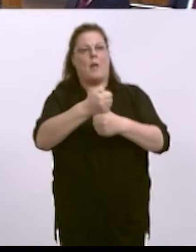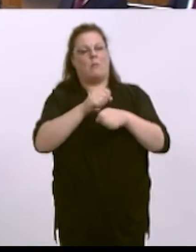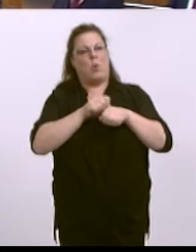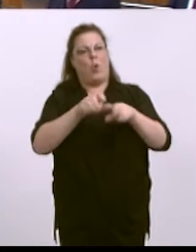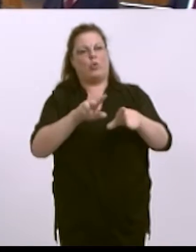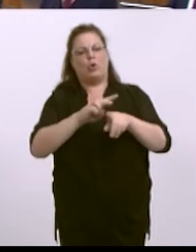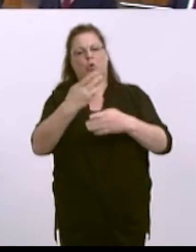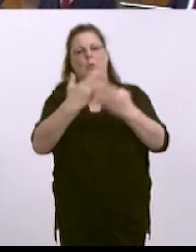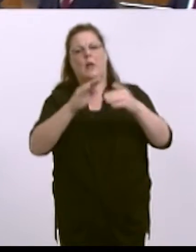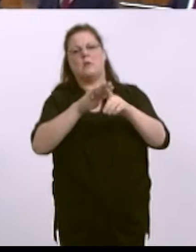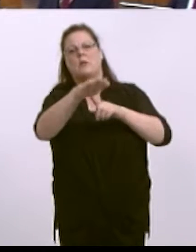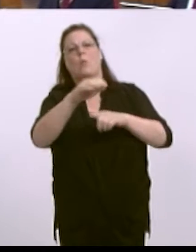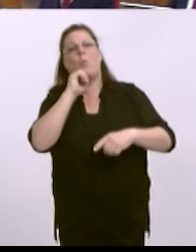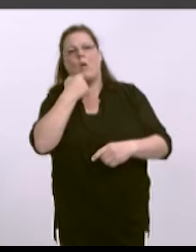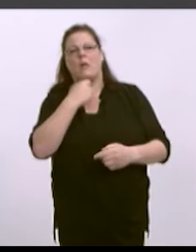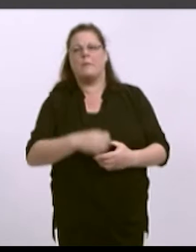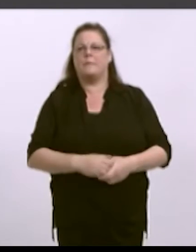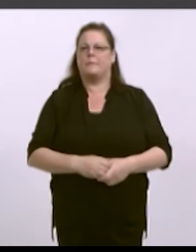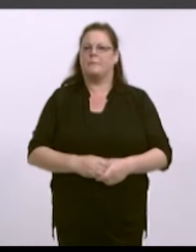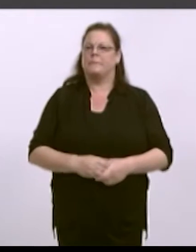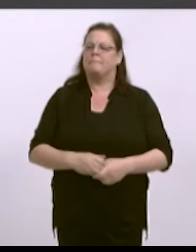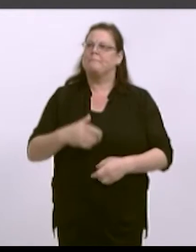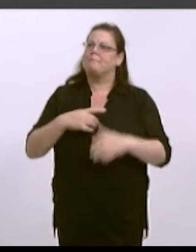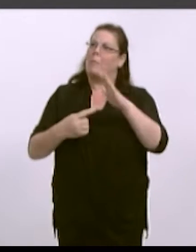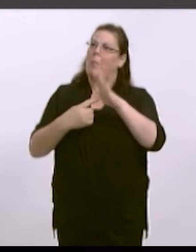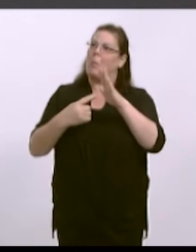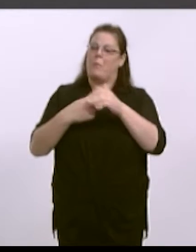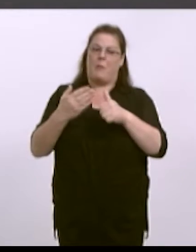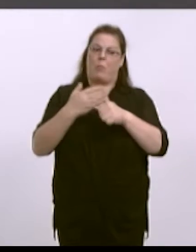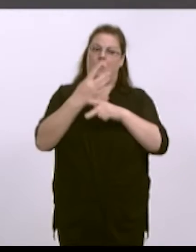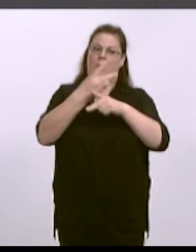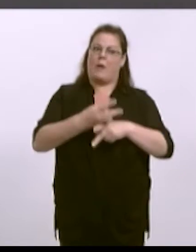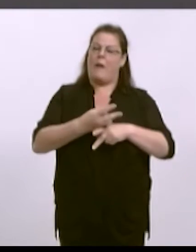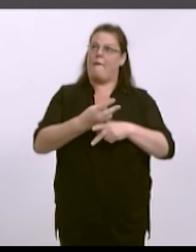yn cael ei lansio mewn dau ddiwrnod. Vikki Howells: It is important that we provide